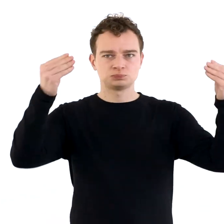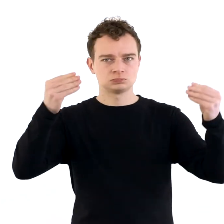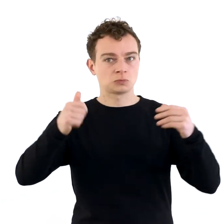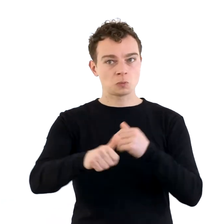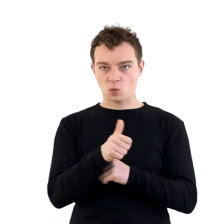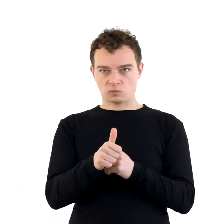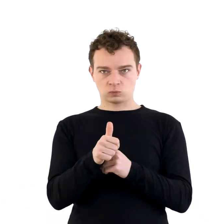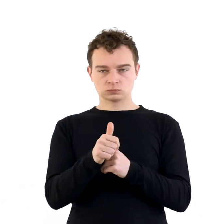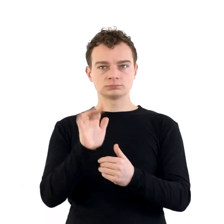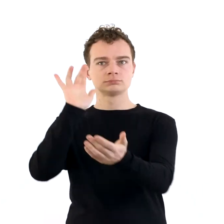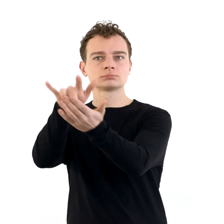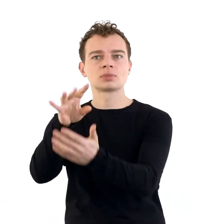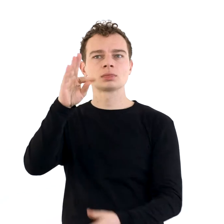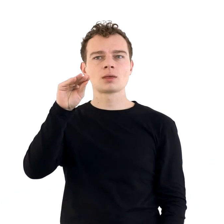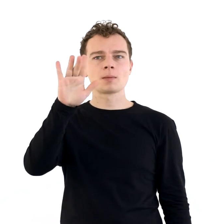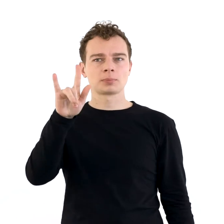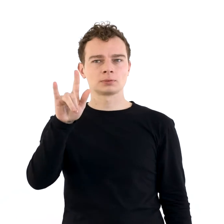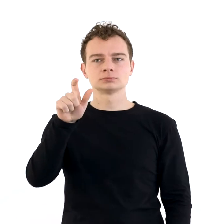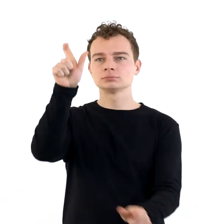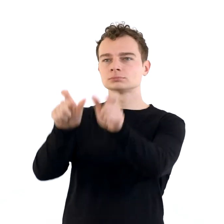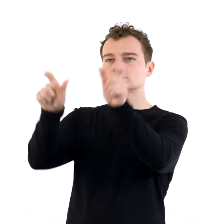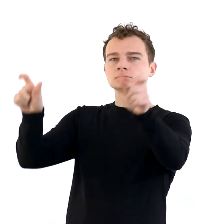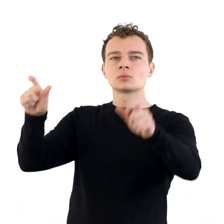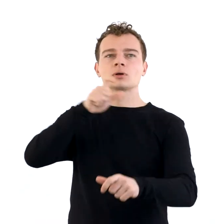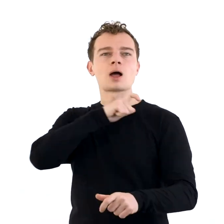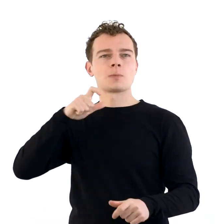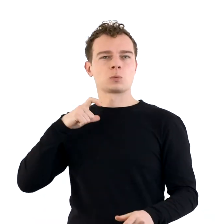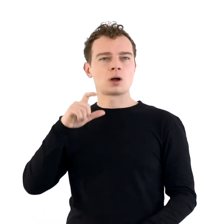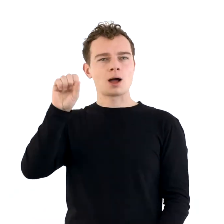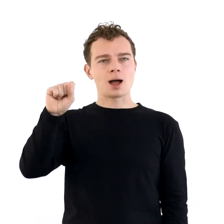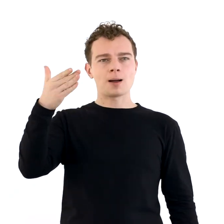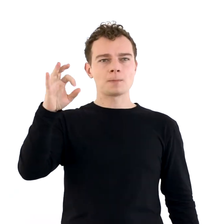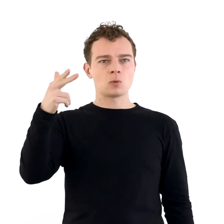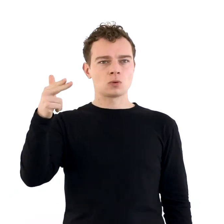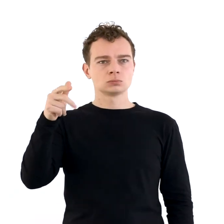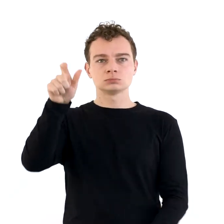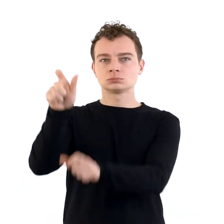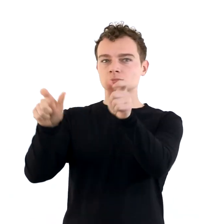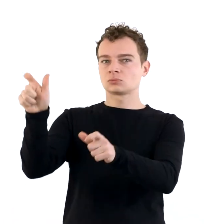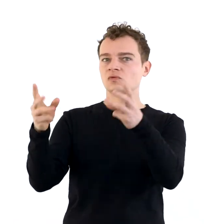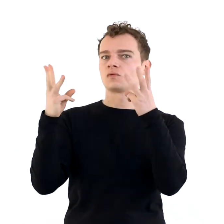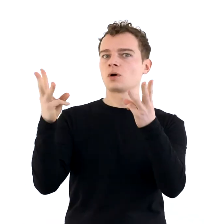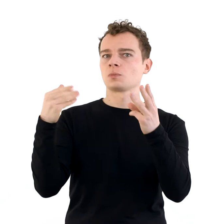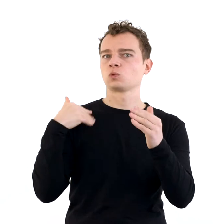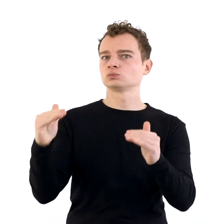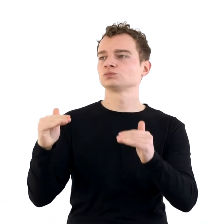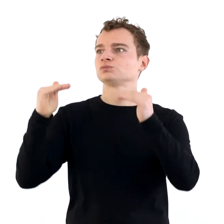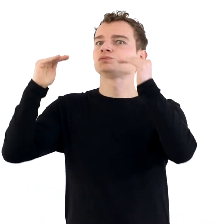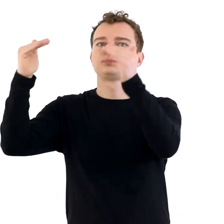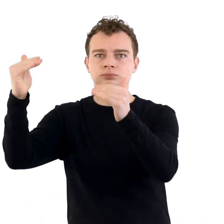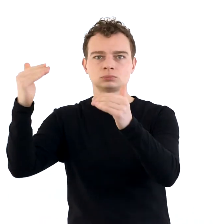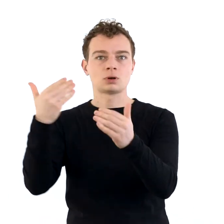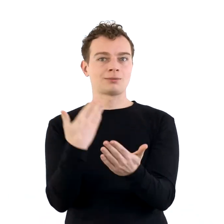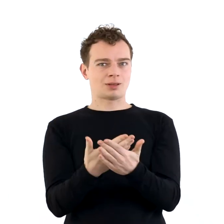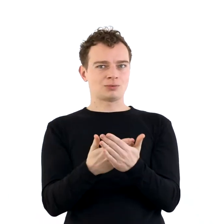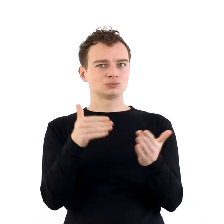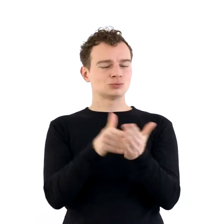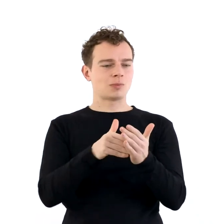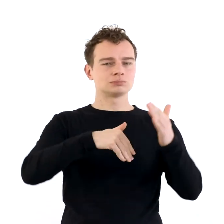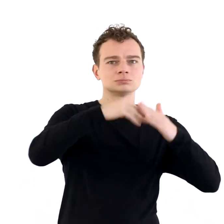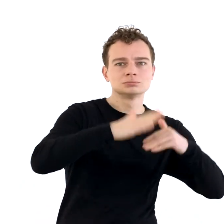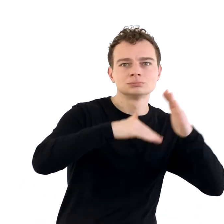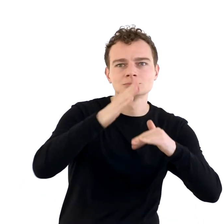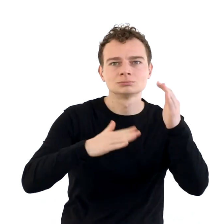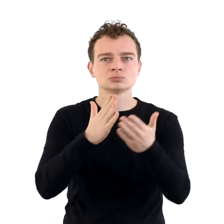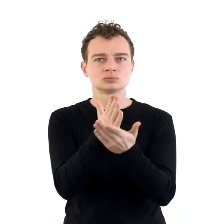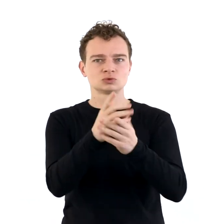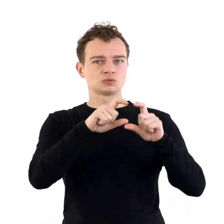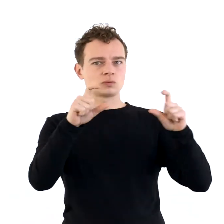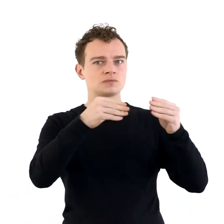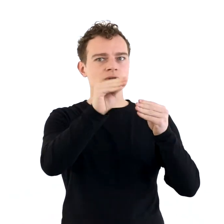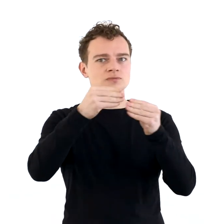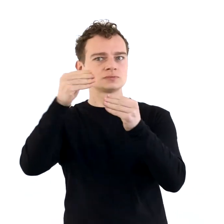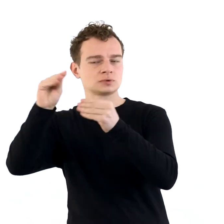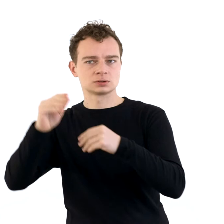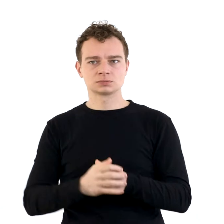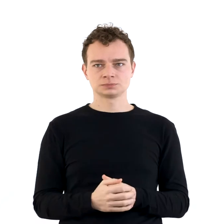Było to spowodowane wzrostem znaczenia kapłanów Amona w Tebach, co doprowadziło do budowy większej ilości świątyń.